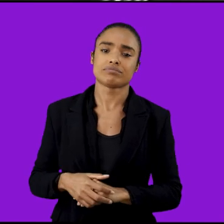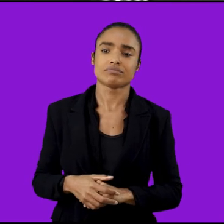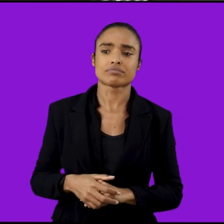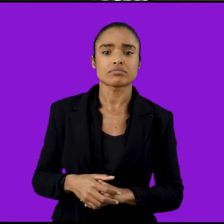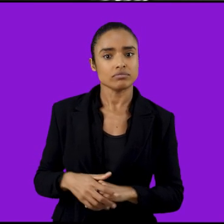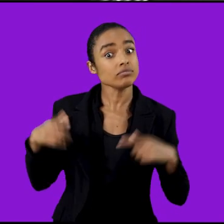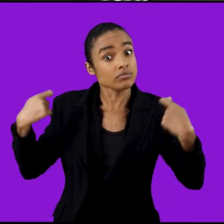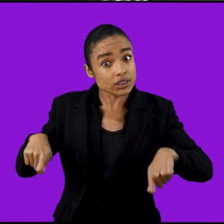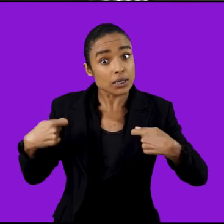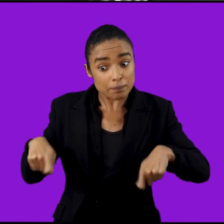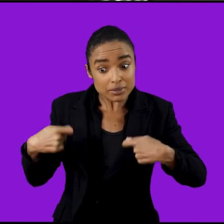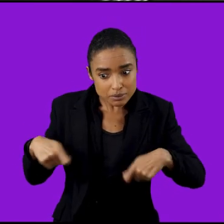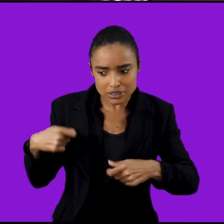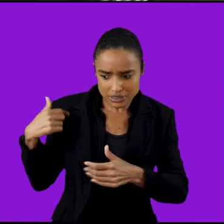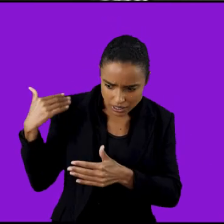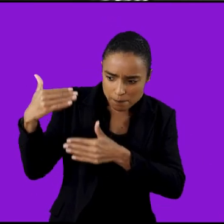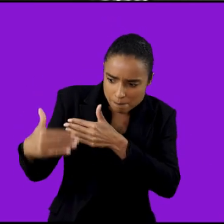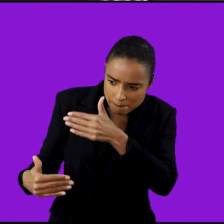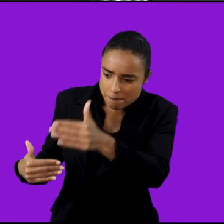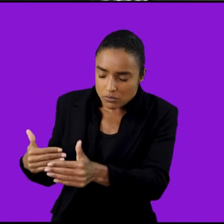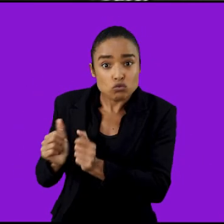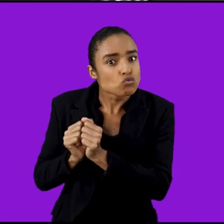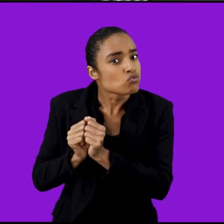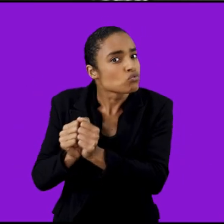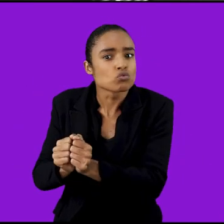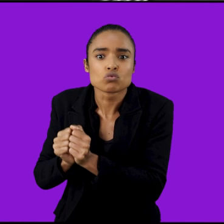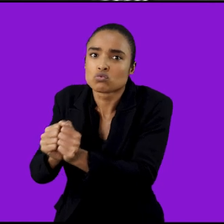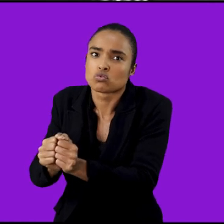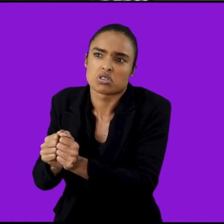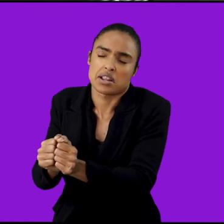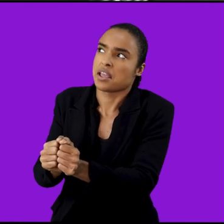fato precisa fazer isso. Essa passagem é junto, entendeu? Não dá. “Ah, então eu